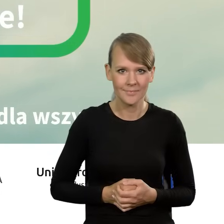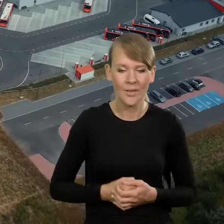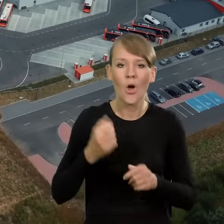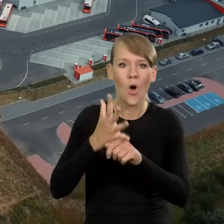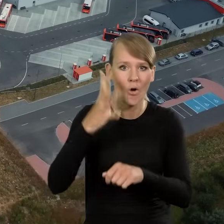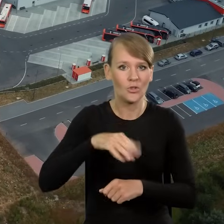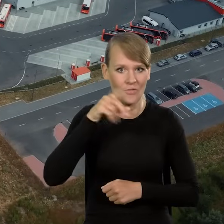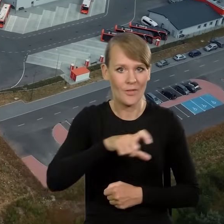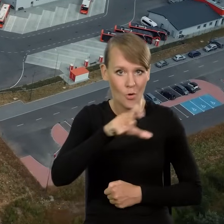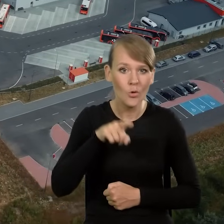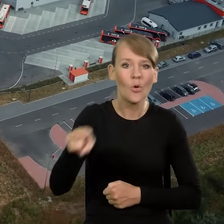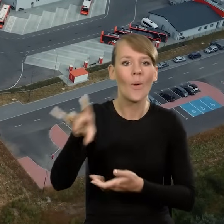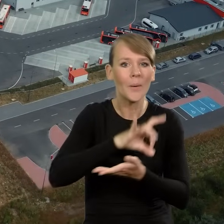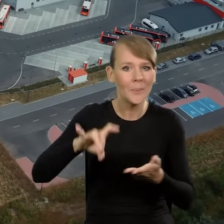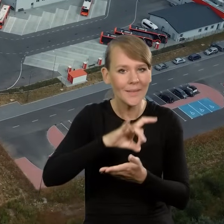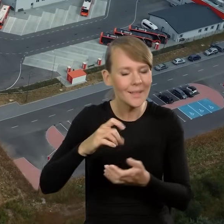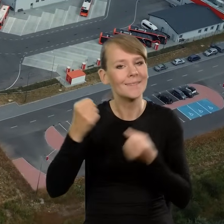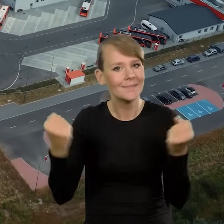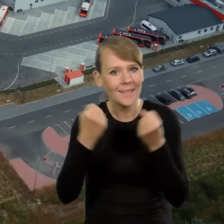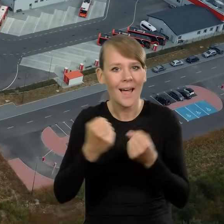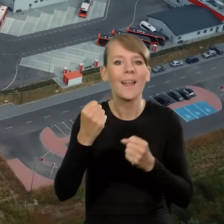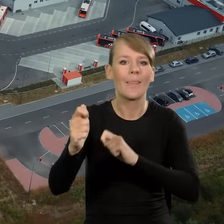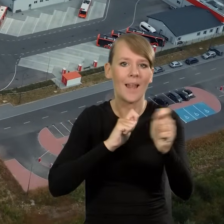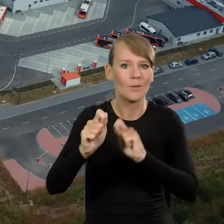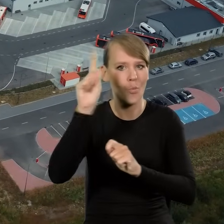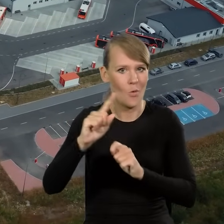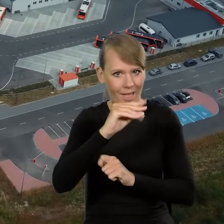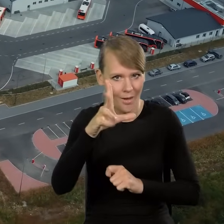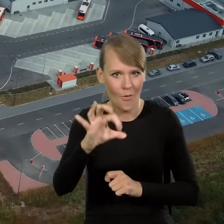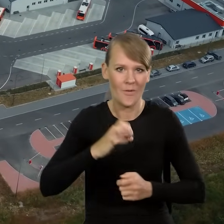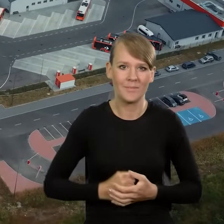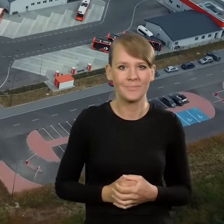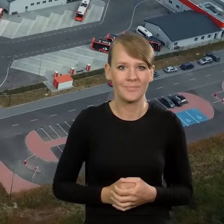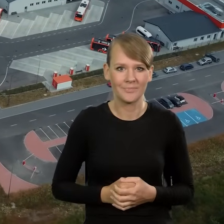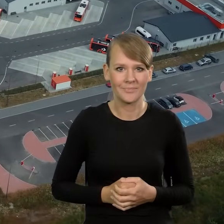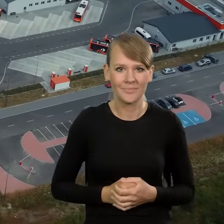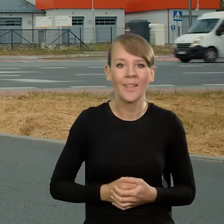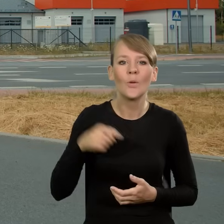polega na dofinansowaniu bez emisyjnego transportu publicznego. Gmina ta inwestuje w autobusy elektryczne,